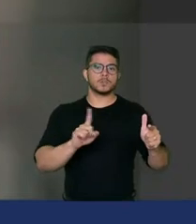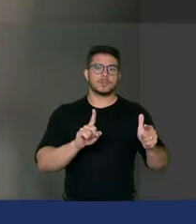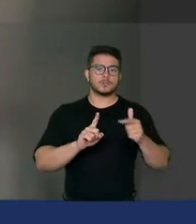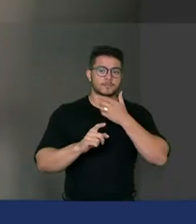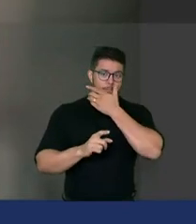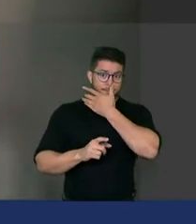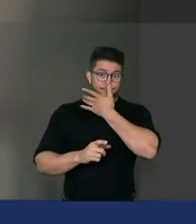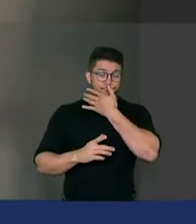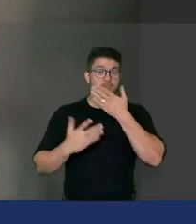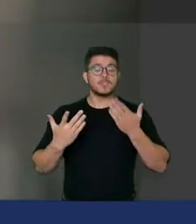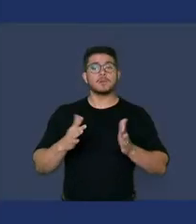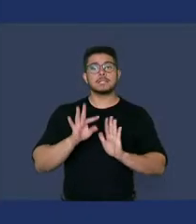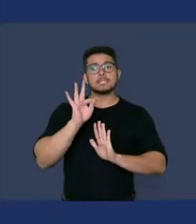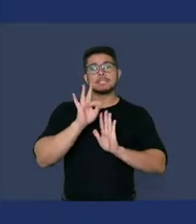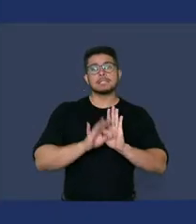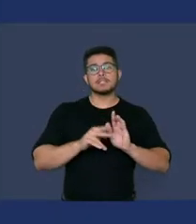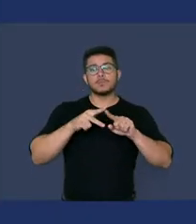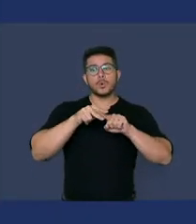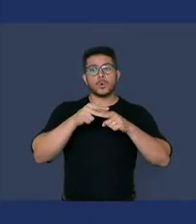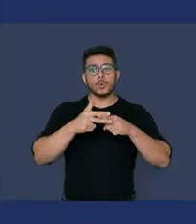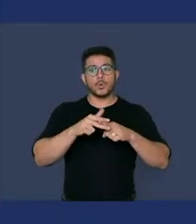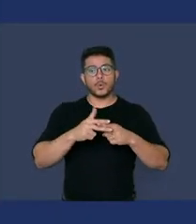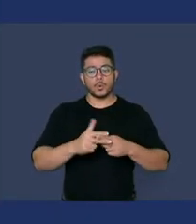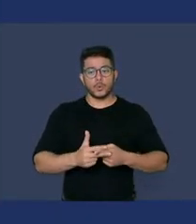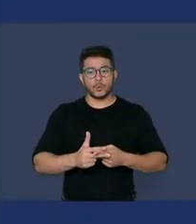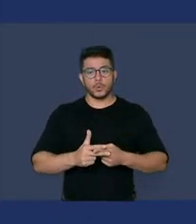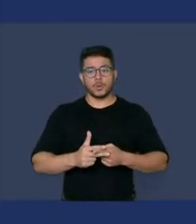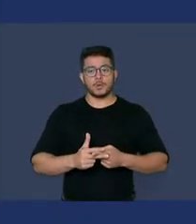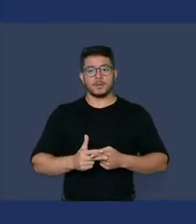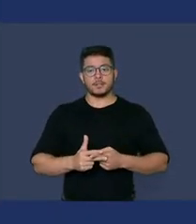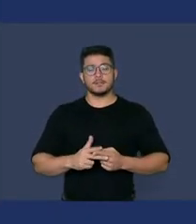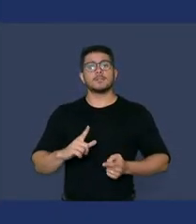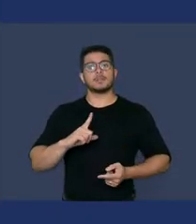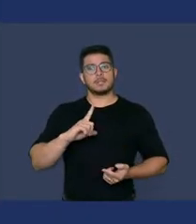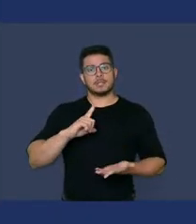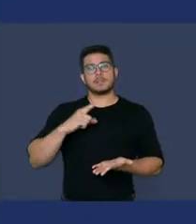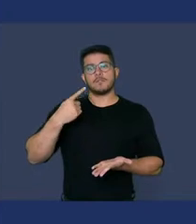CULTURA GOSPEL DESMERECENDO OU DESACREDITANDO OU DESPRESTIGIANDO QUALQUER